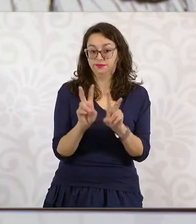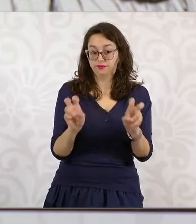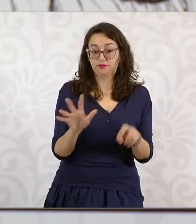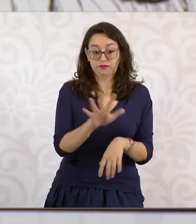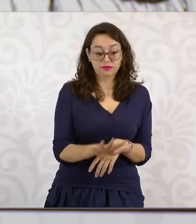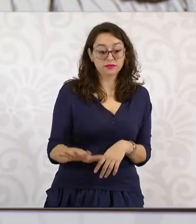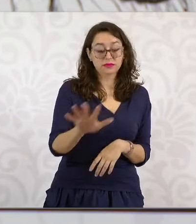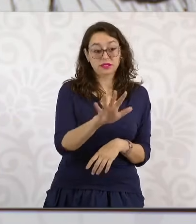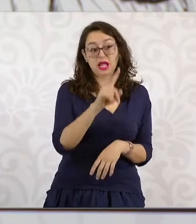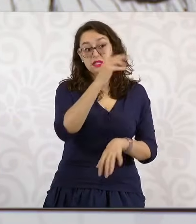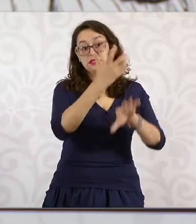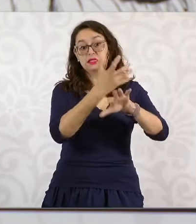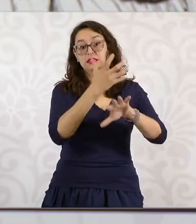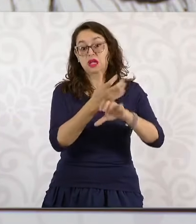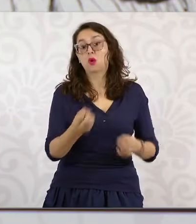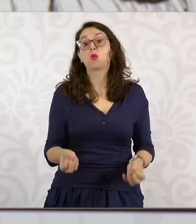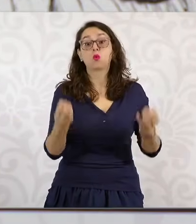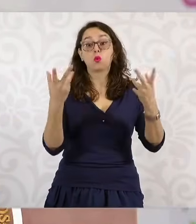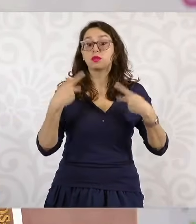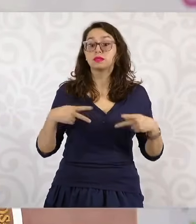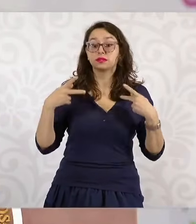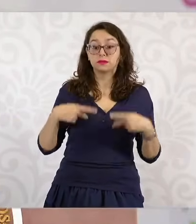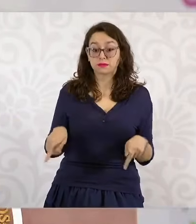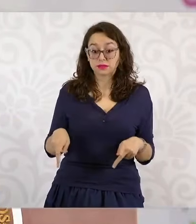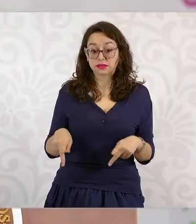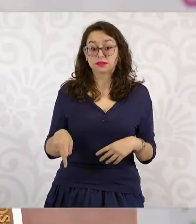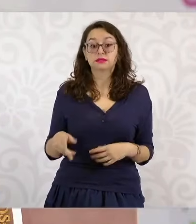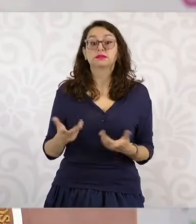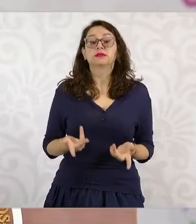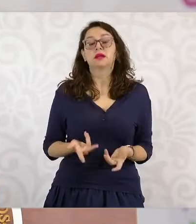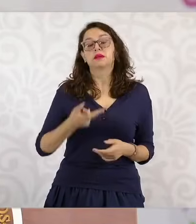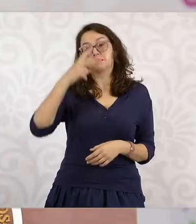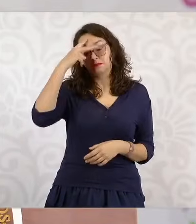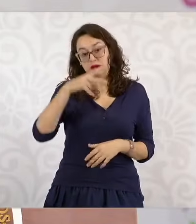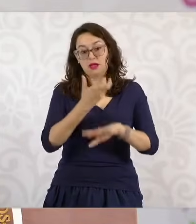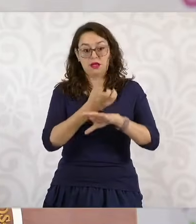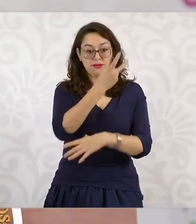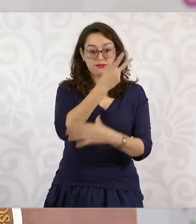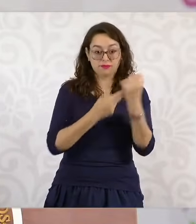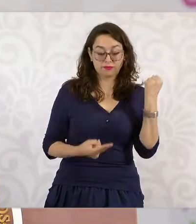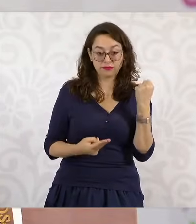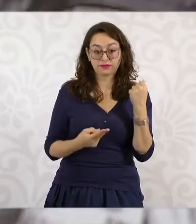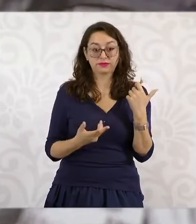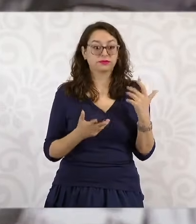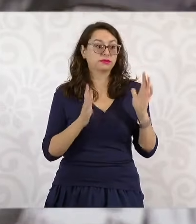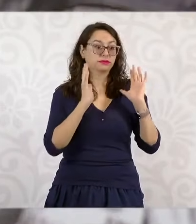somos en Estados Unidos los mexicanoamericanos podríamos decir, entre los que llevan ahí 10